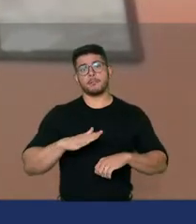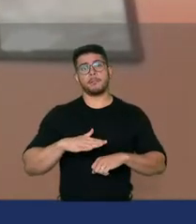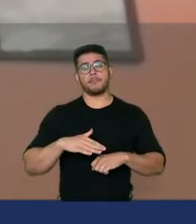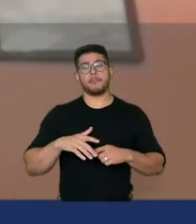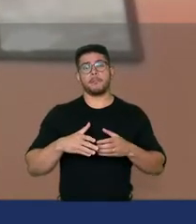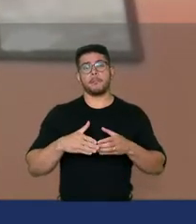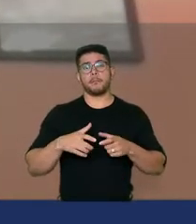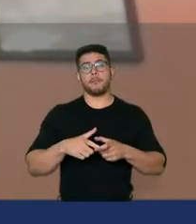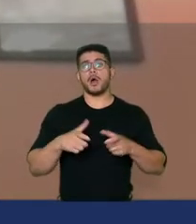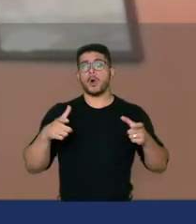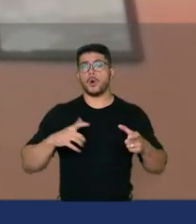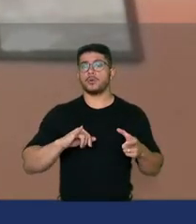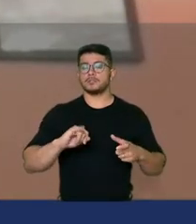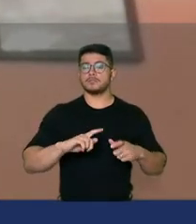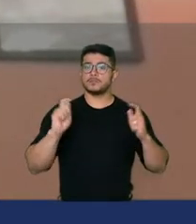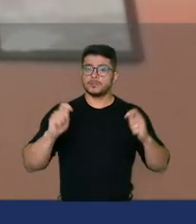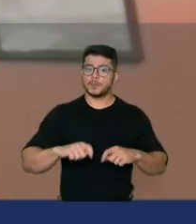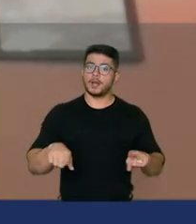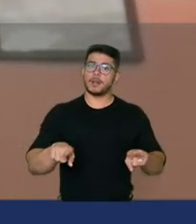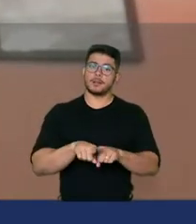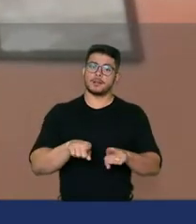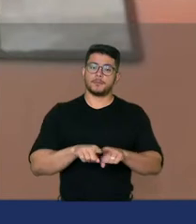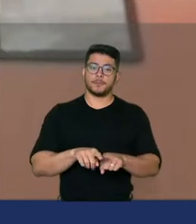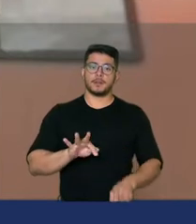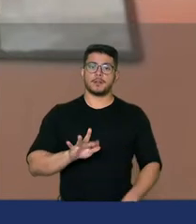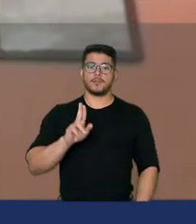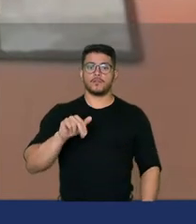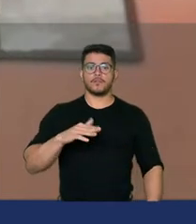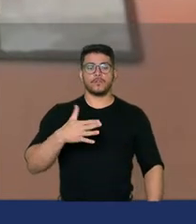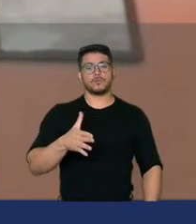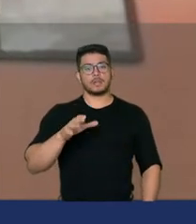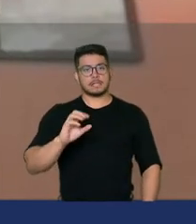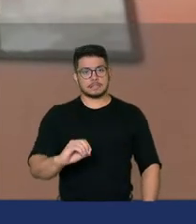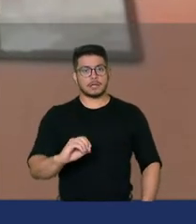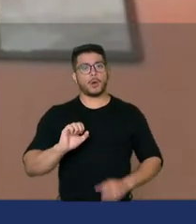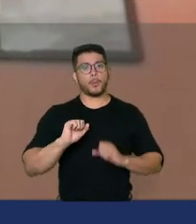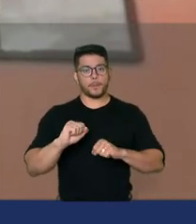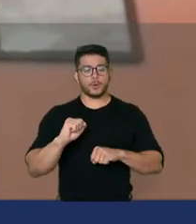JULGOU PERTINENTE... SERÁ MUITO MAIOR SE NÓS PERMITIRMOS QUE ORGANIZAÇÕES COMO ESSAS QUE FAZEM O BOM